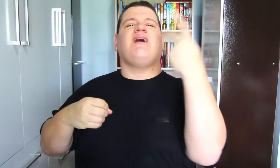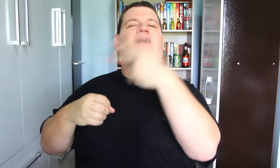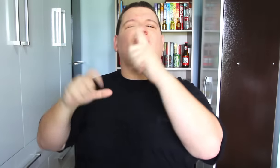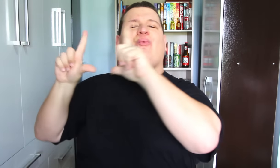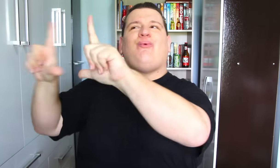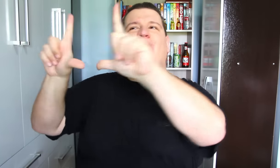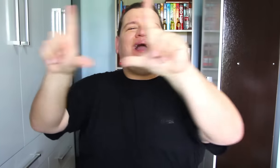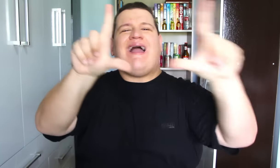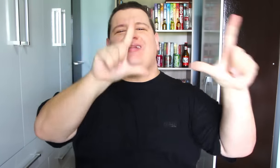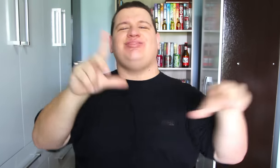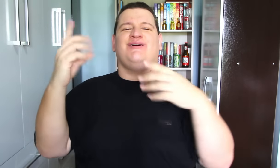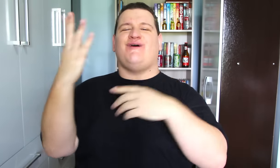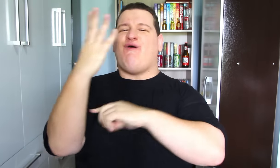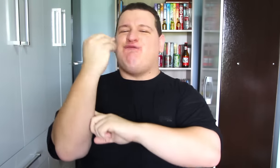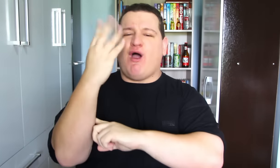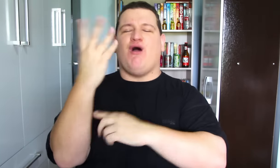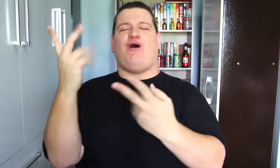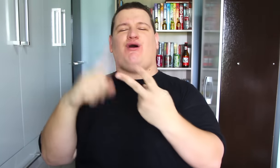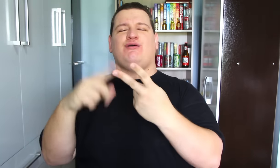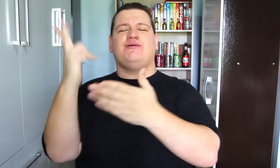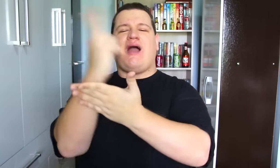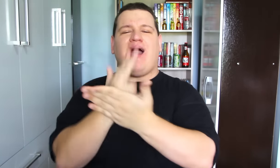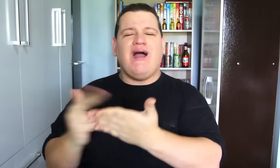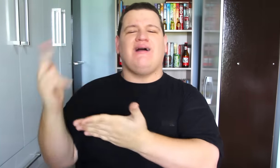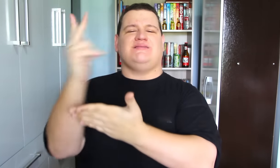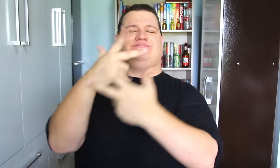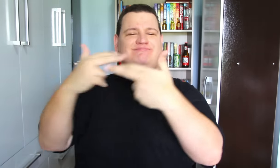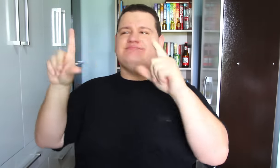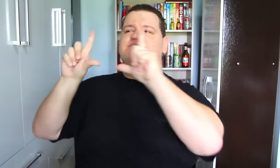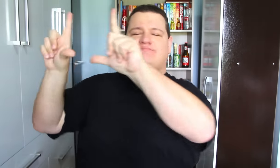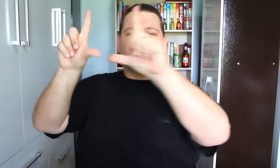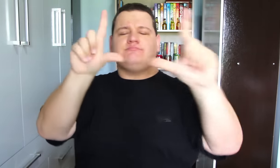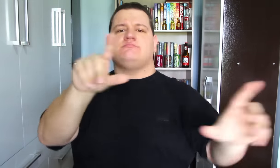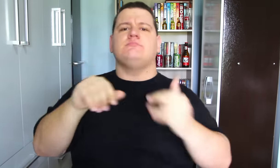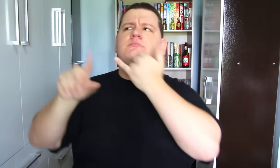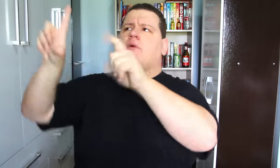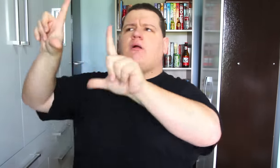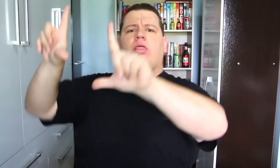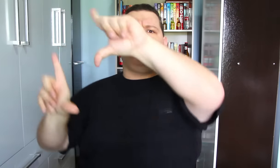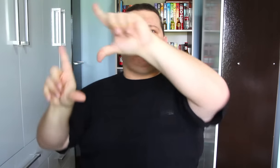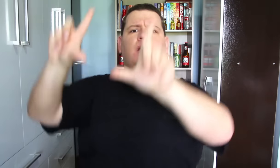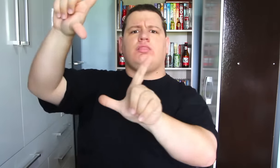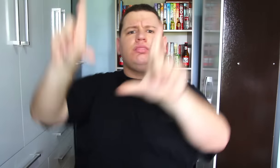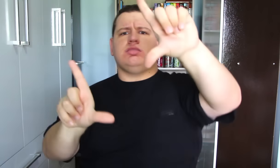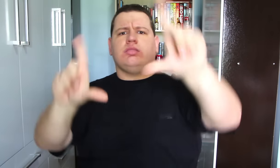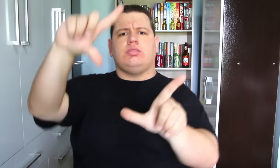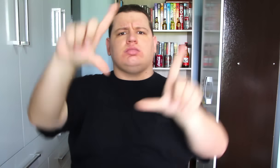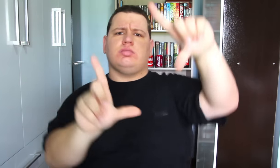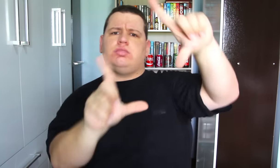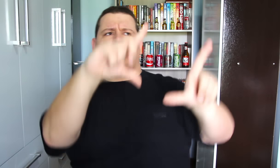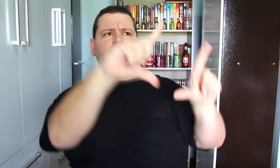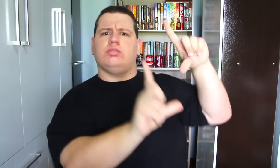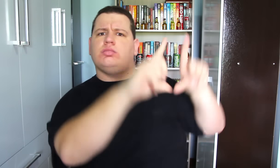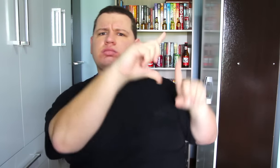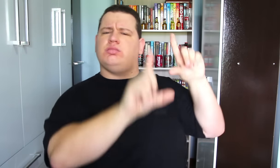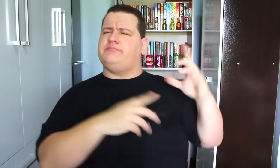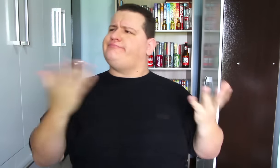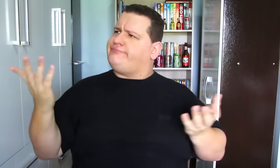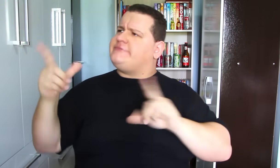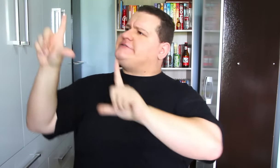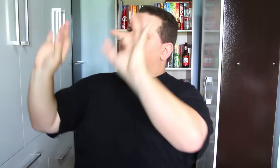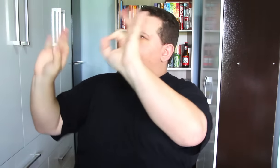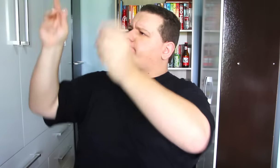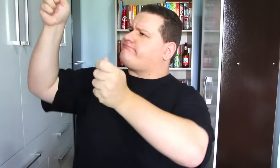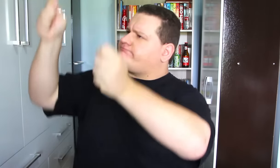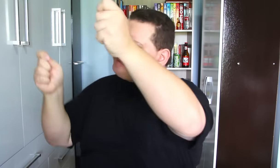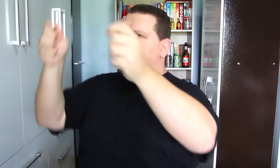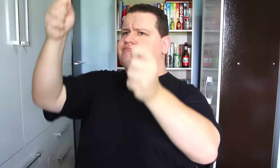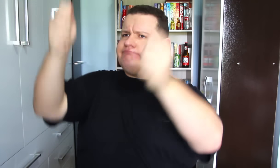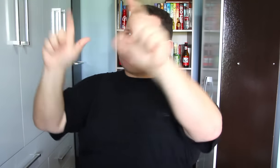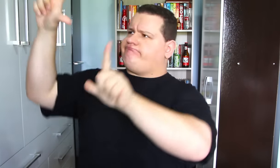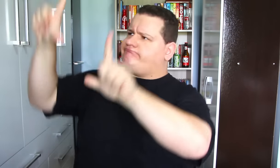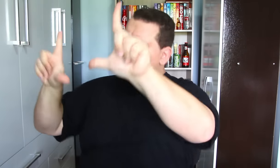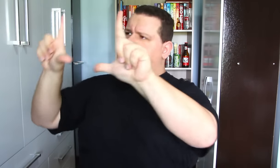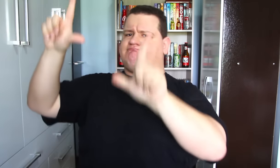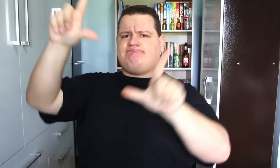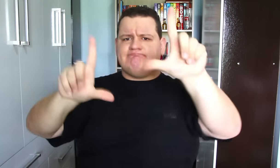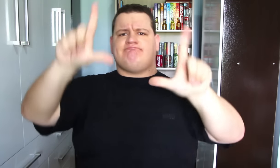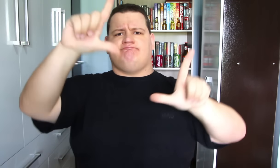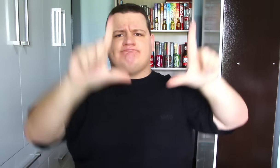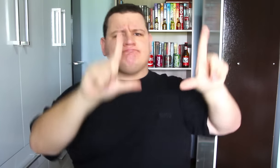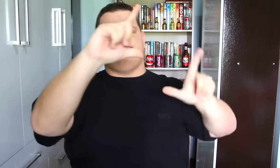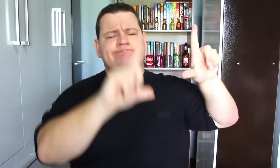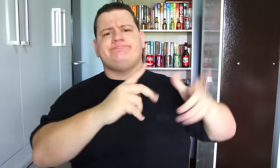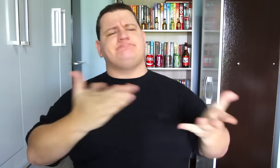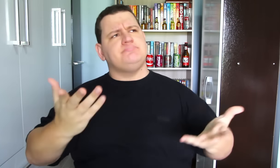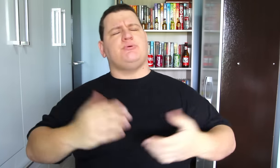os quadros de sua parede estavam sempre tortos.